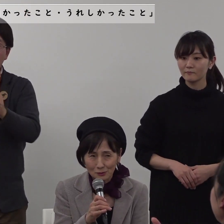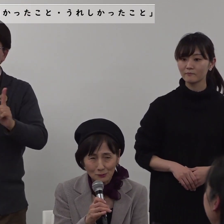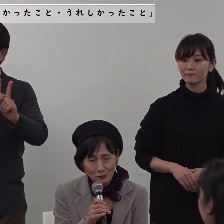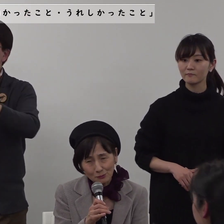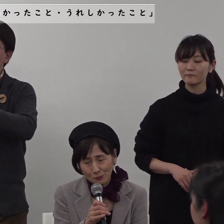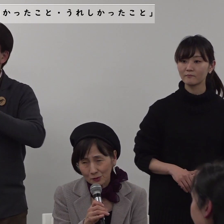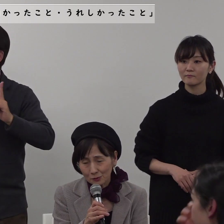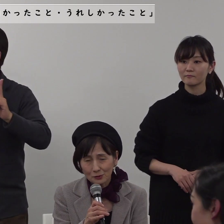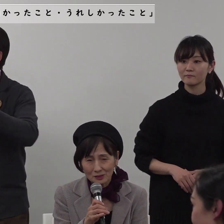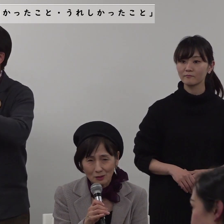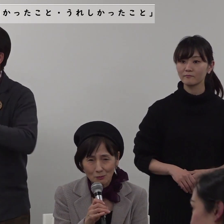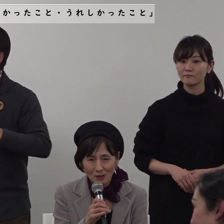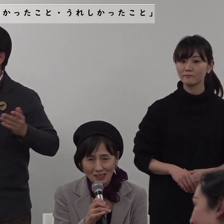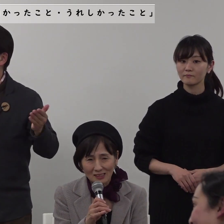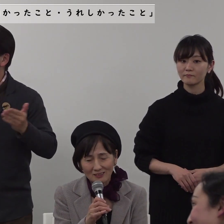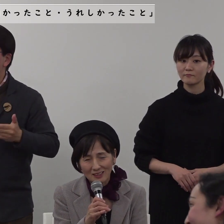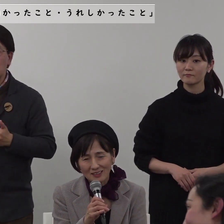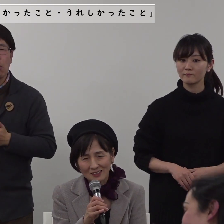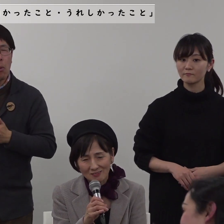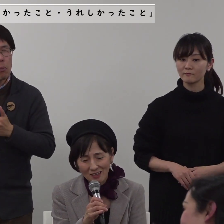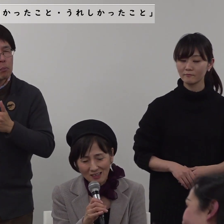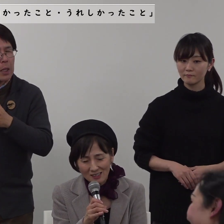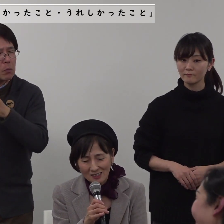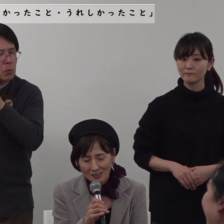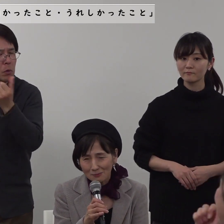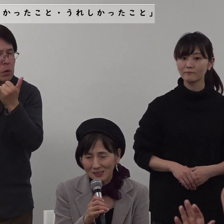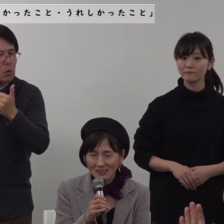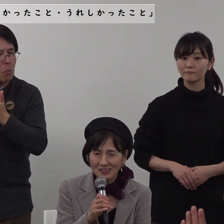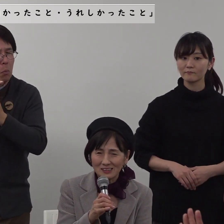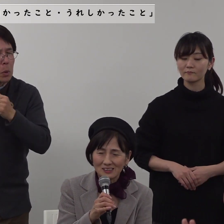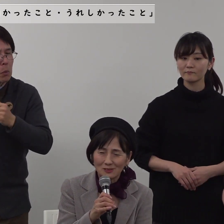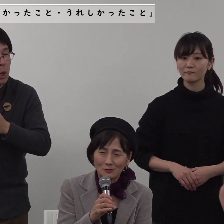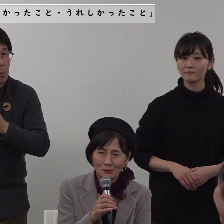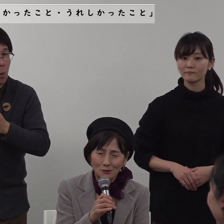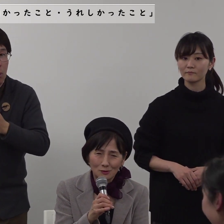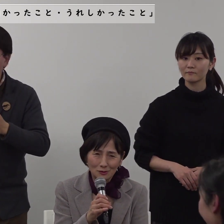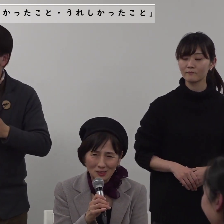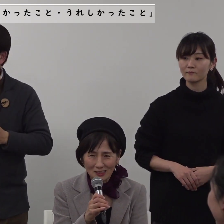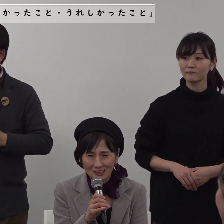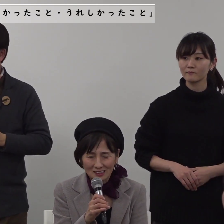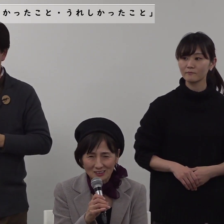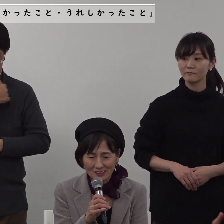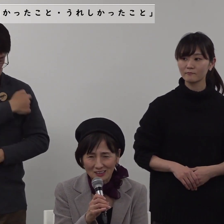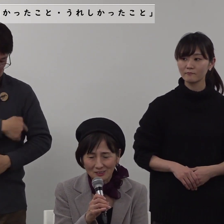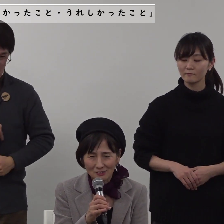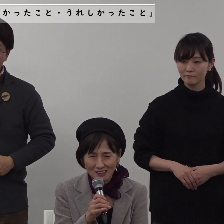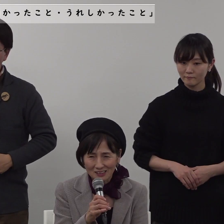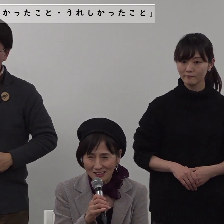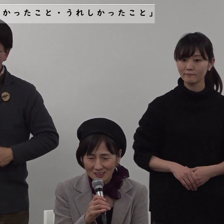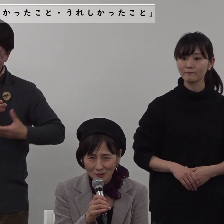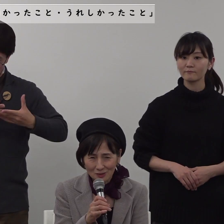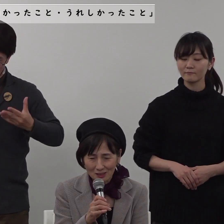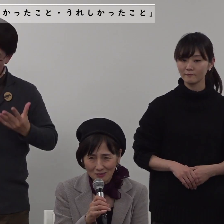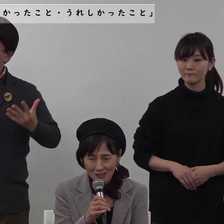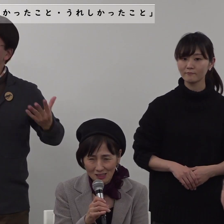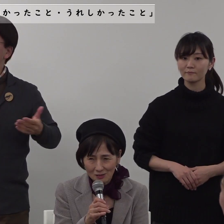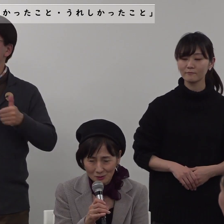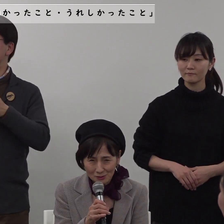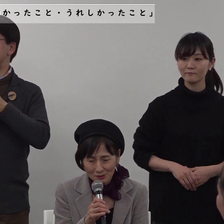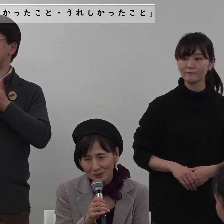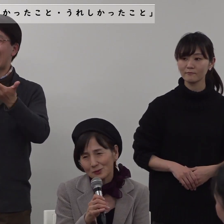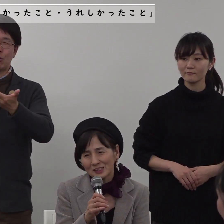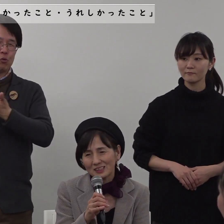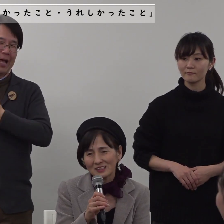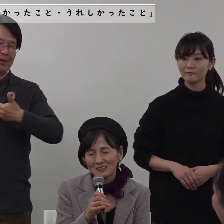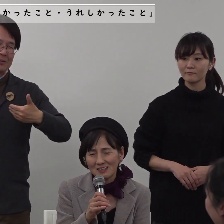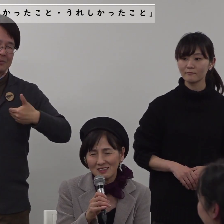ひょっとして思われてる方 にはやっぱり私達の心を豊かにしてくれたことが私にとっては 本当に大きいですね